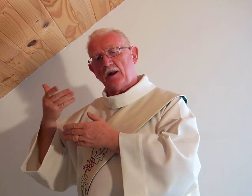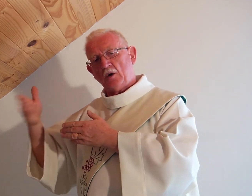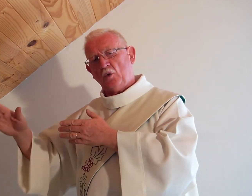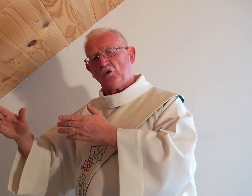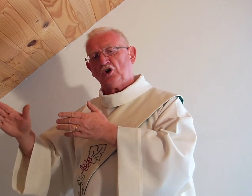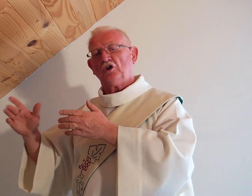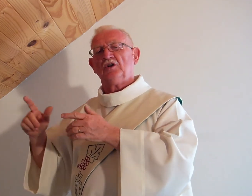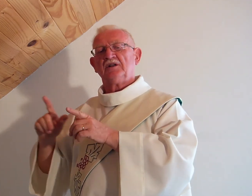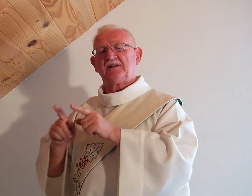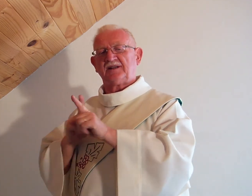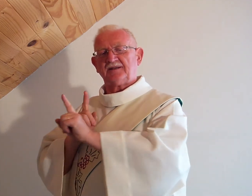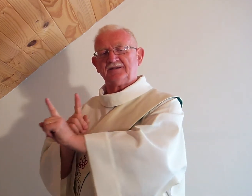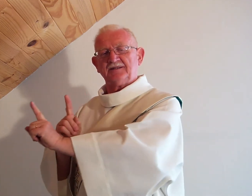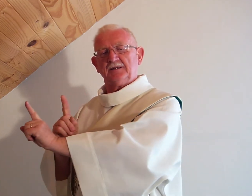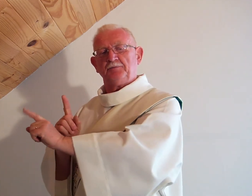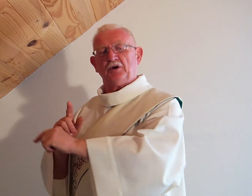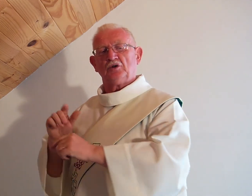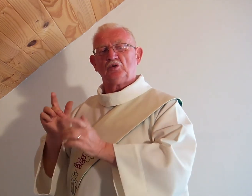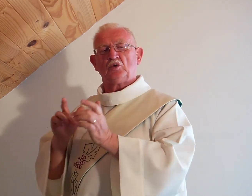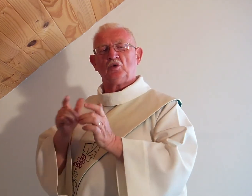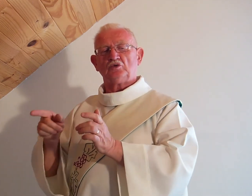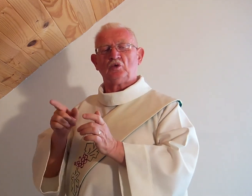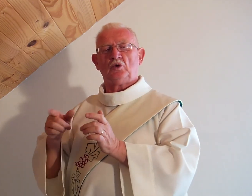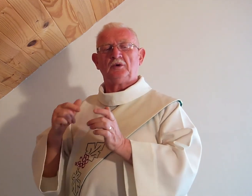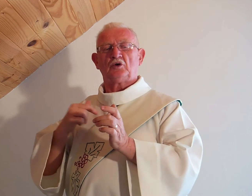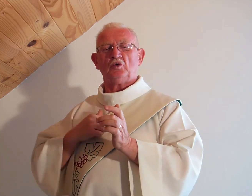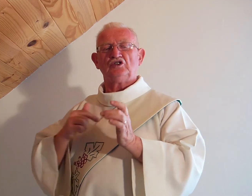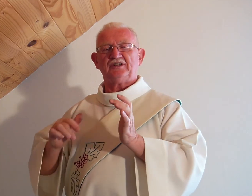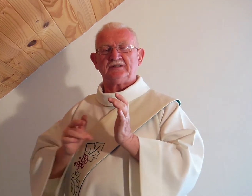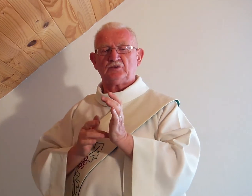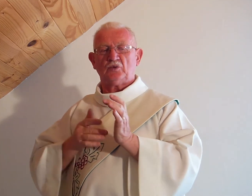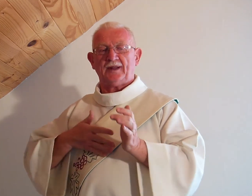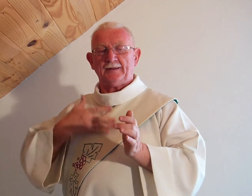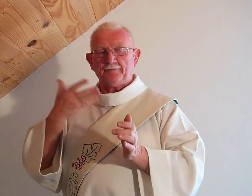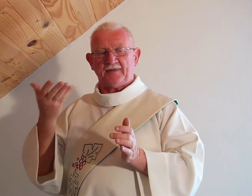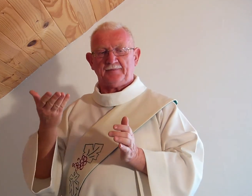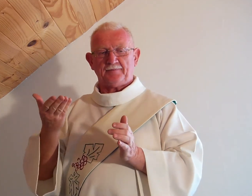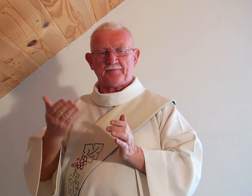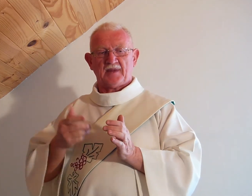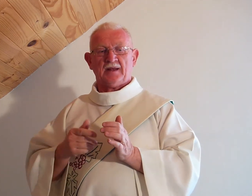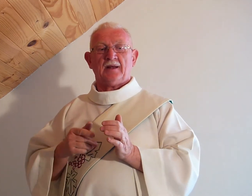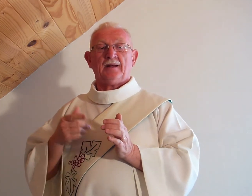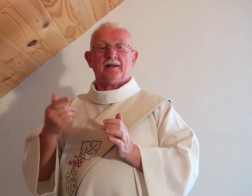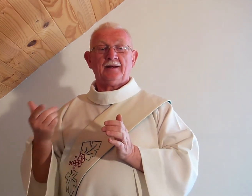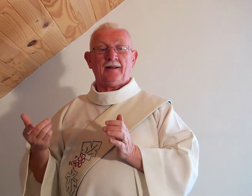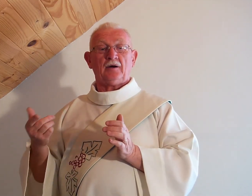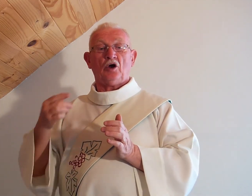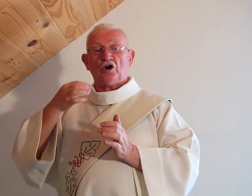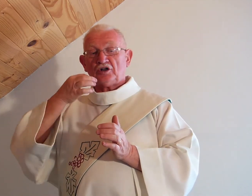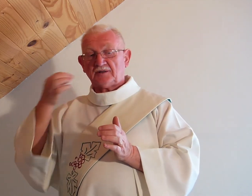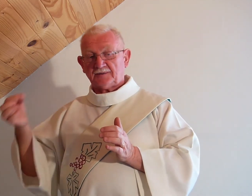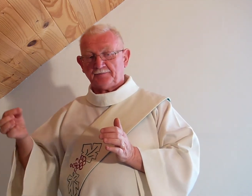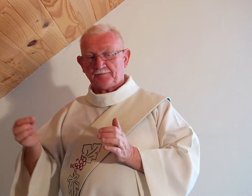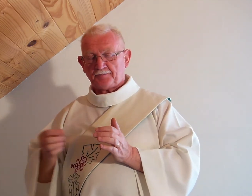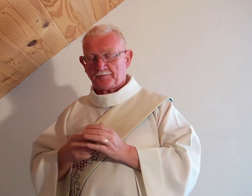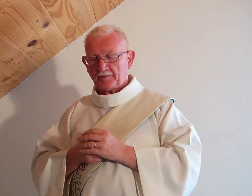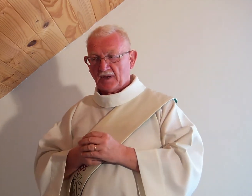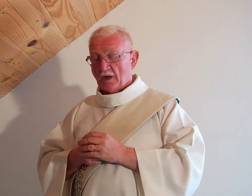et l’autre disciple, celui que Jésus aimait, et elle leur dit :